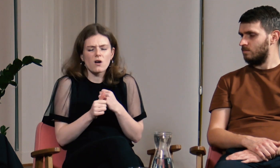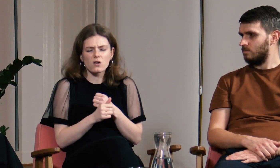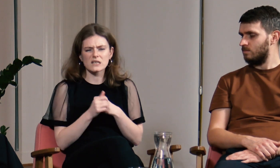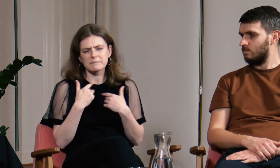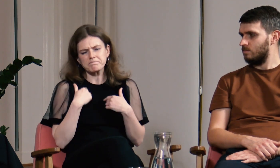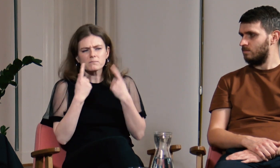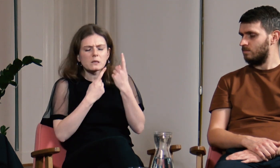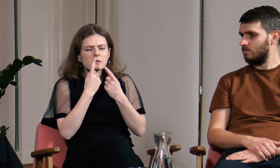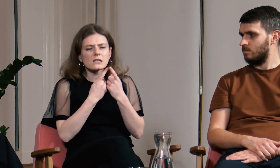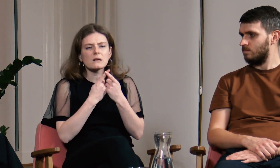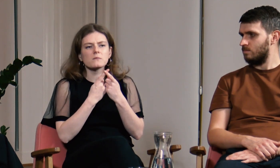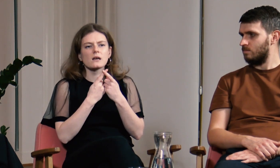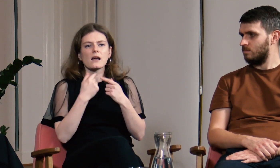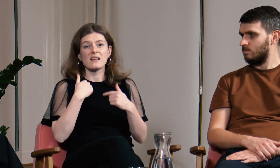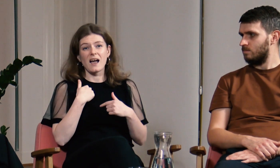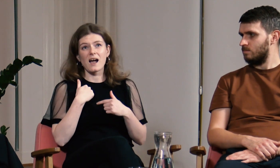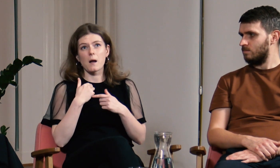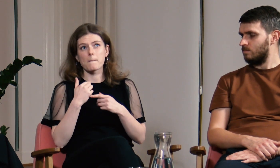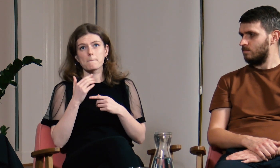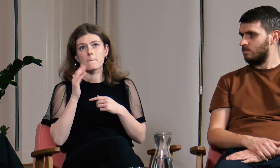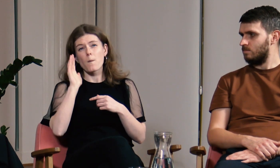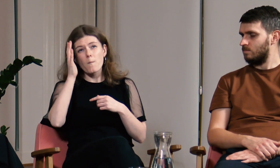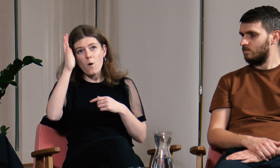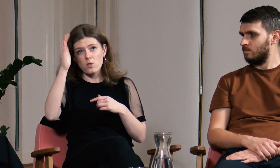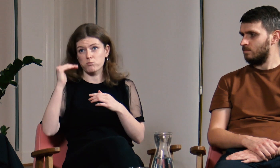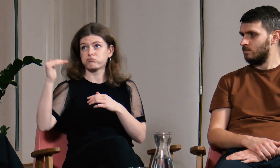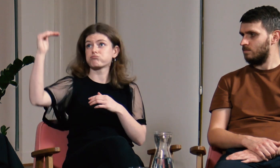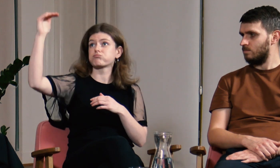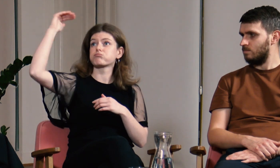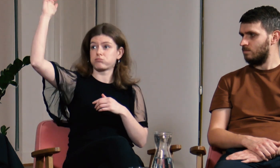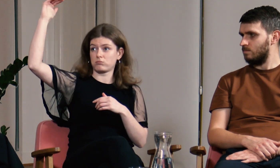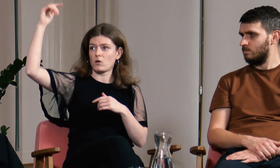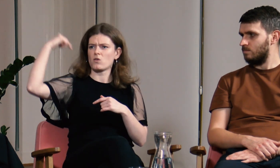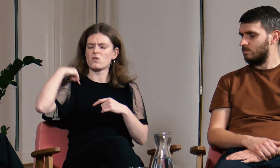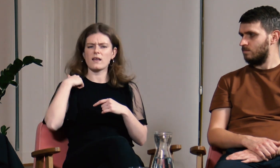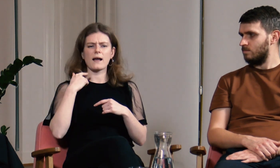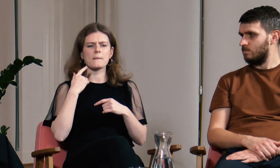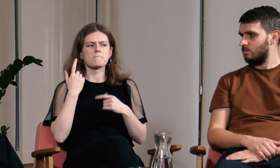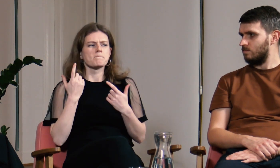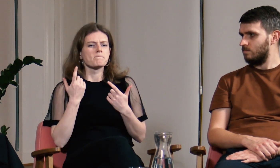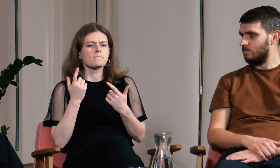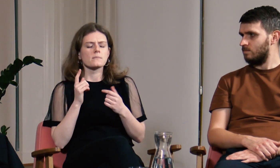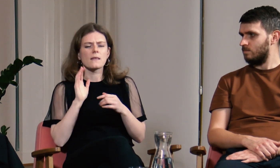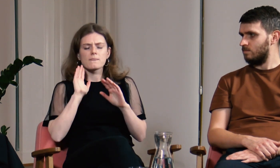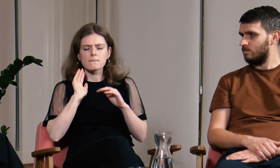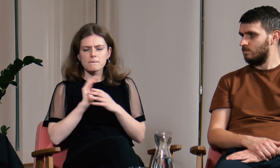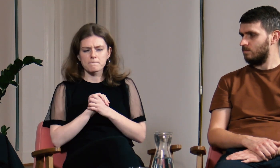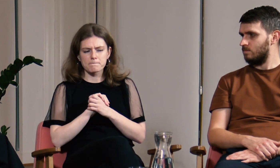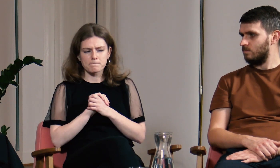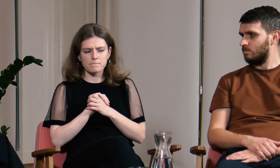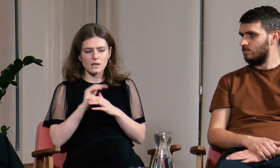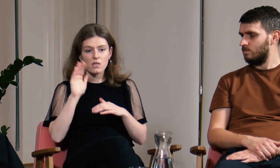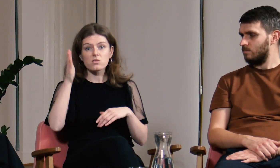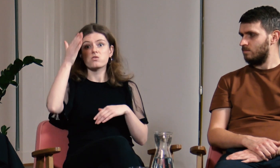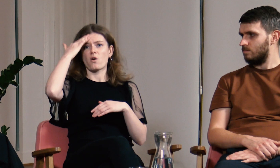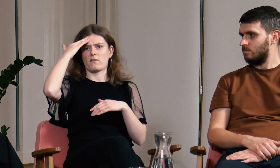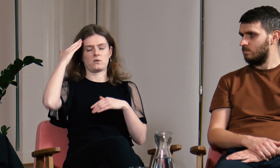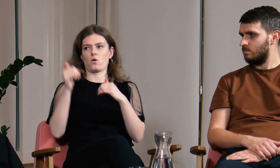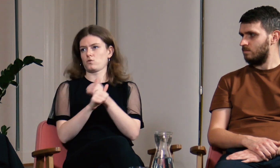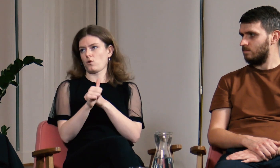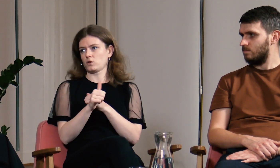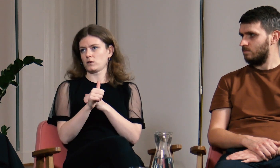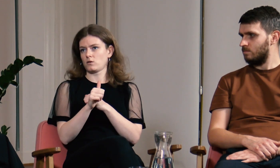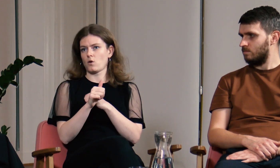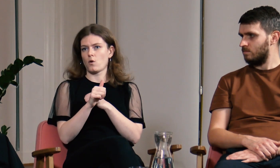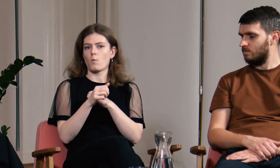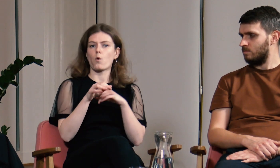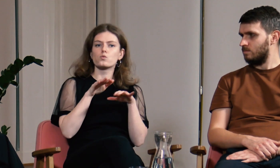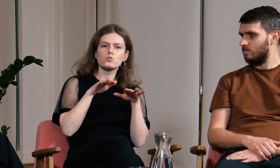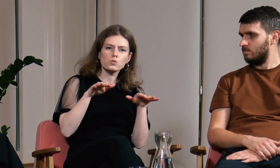Myślałam, że może w przyszłości, jak będę już dorosła, to będę w stanie odpowiedzieć sobie na te pytania.